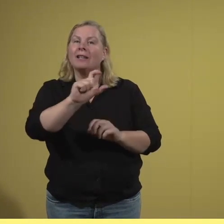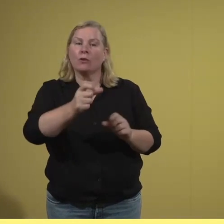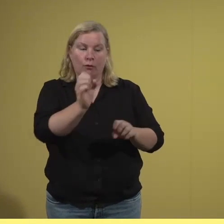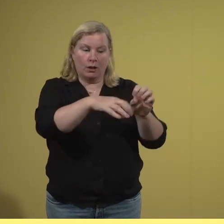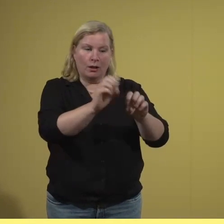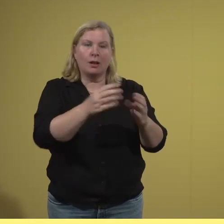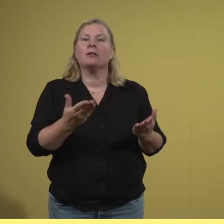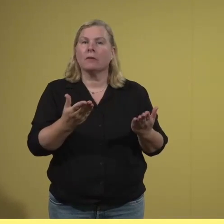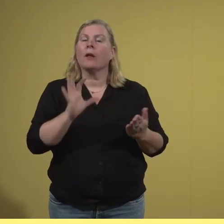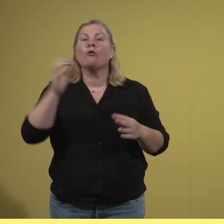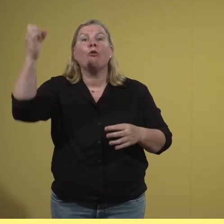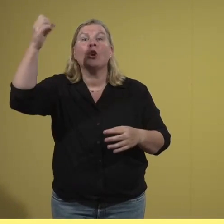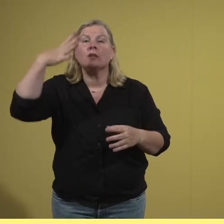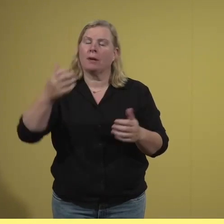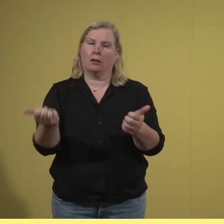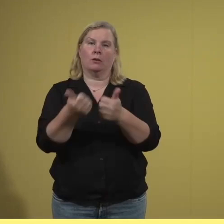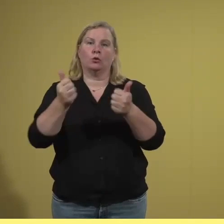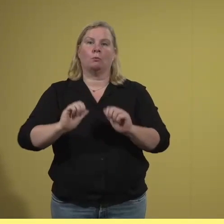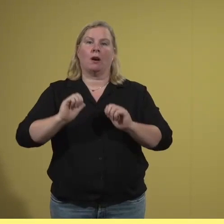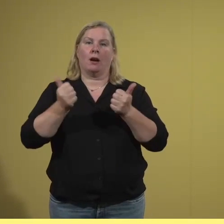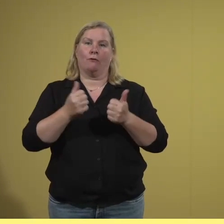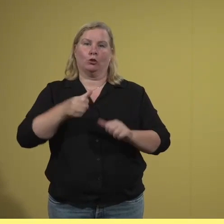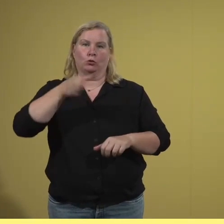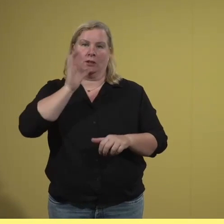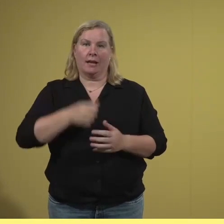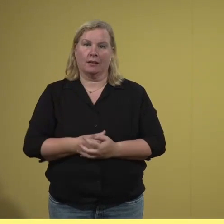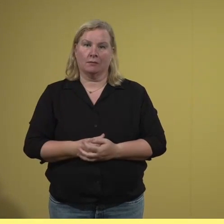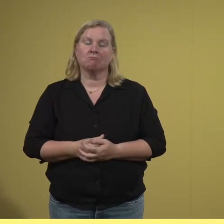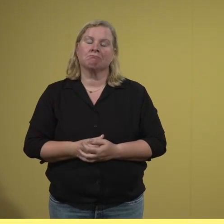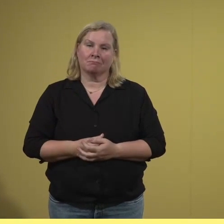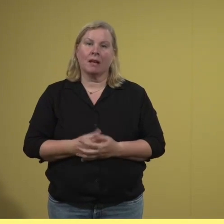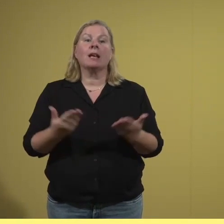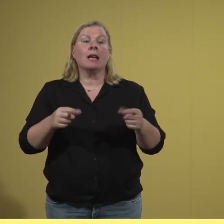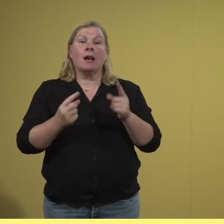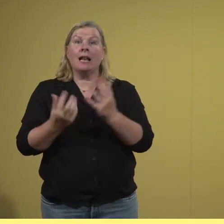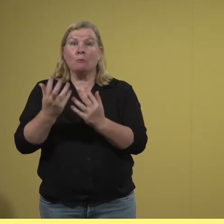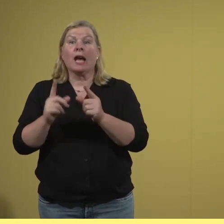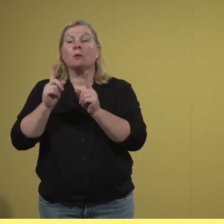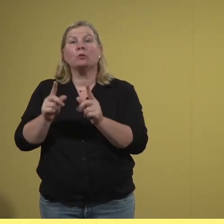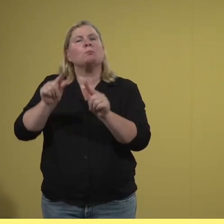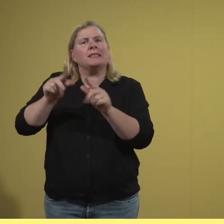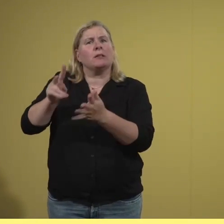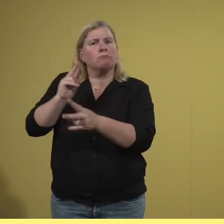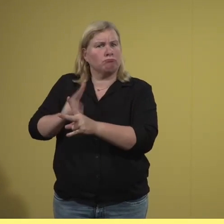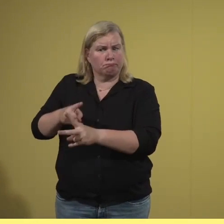Jetzt war der Sommer nicht so toll, aber trotzdem lecker. Und dann würde ich sagen, da die ja ziehen muss, fangen wir an.